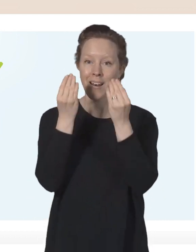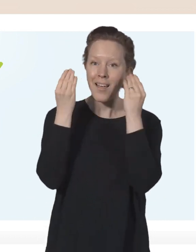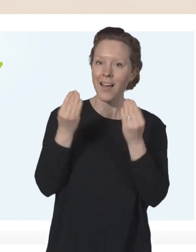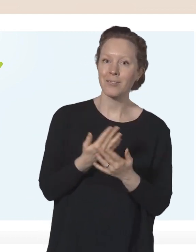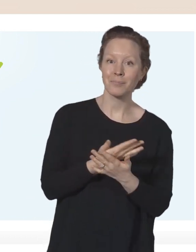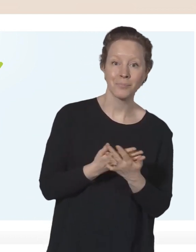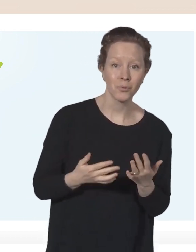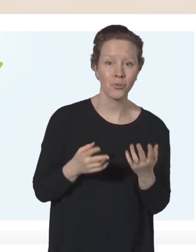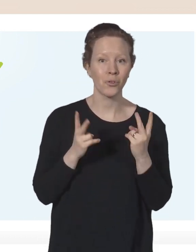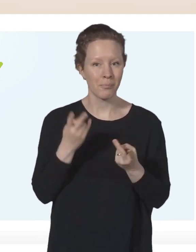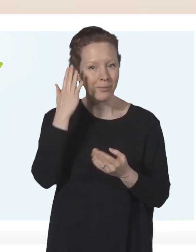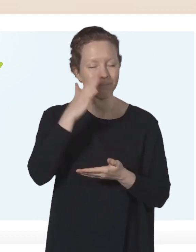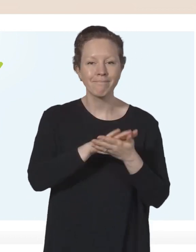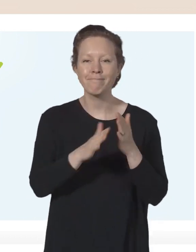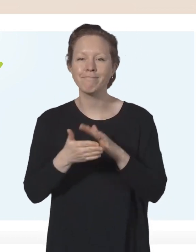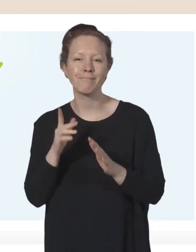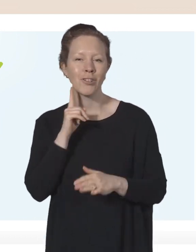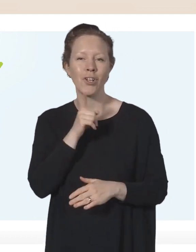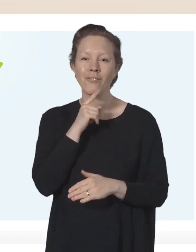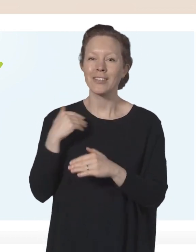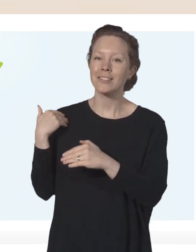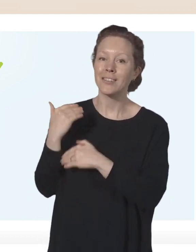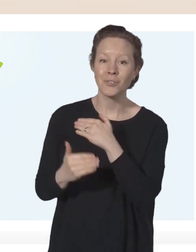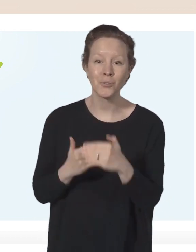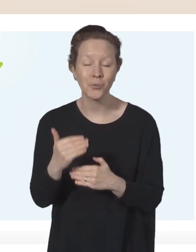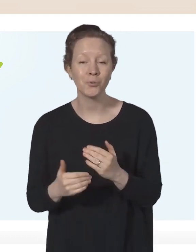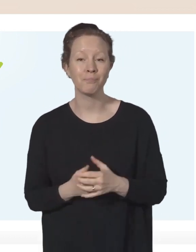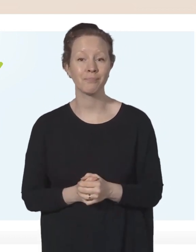lära sig språket och bli bekant med dövas seder och bruk.